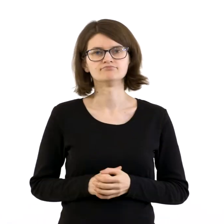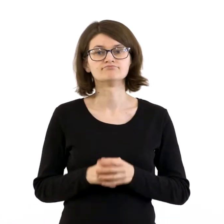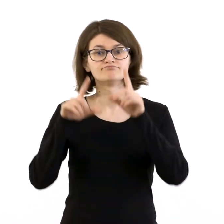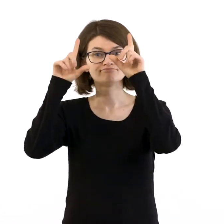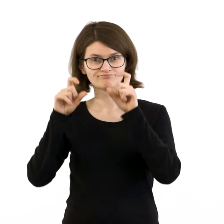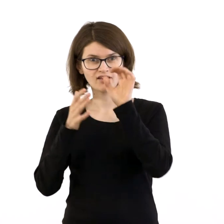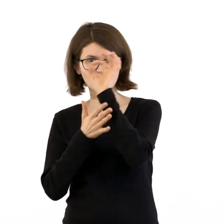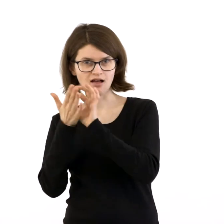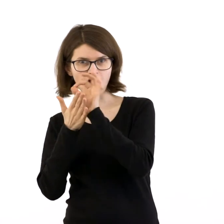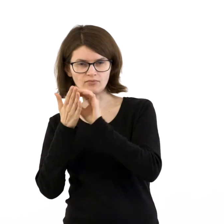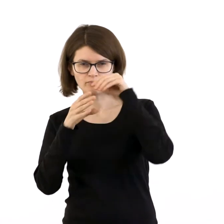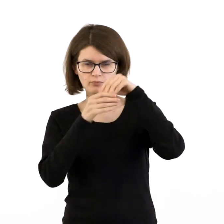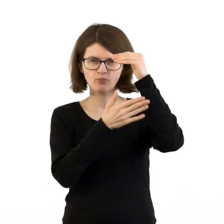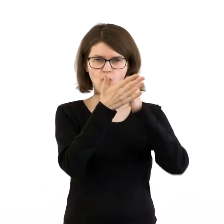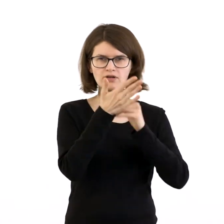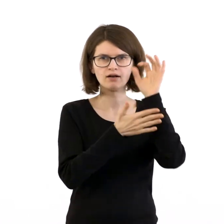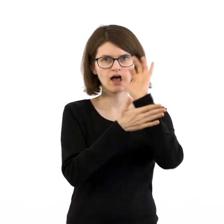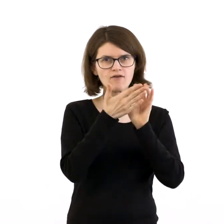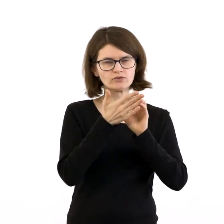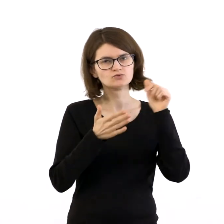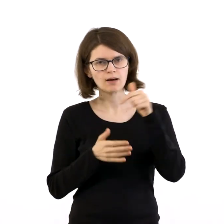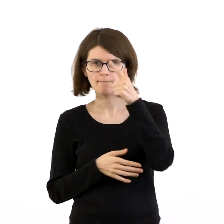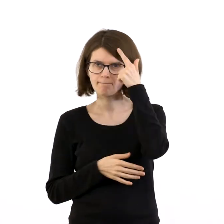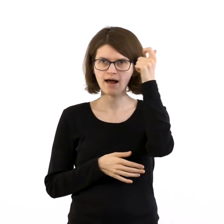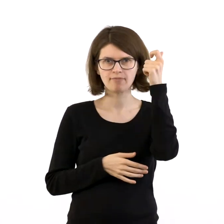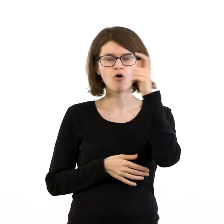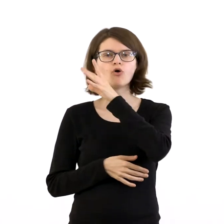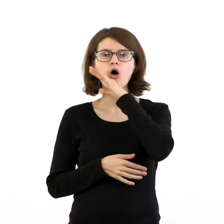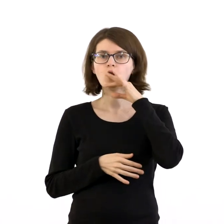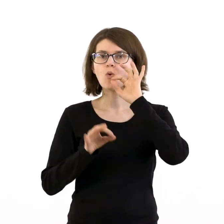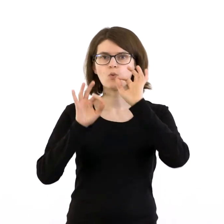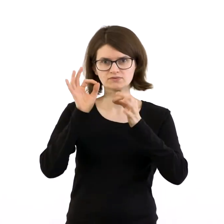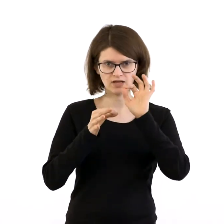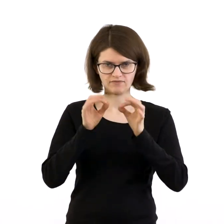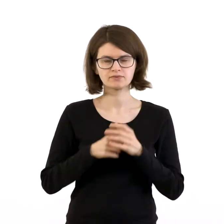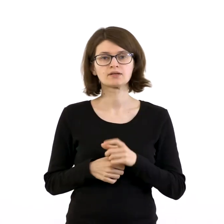Przy projektowaniu grafiki w programach graficznych trzeba pamiętać, że: